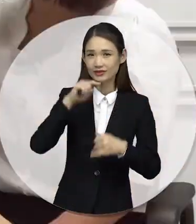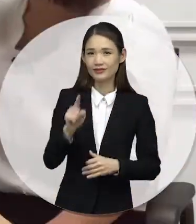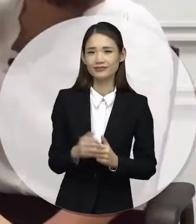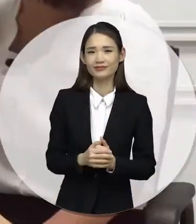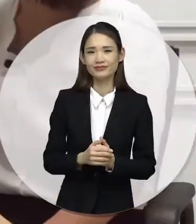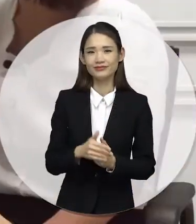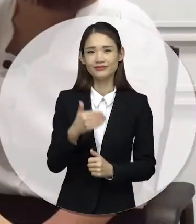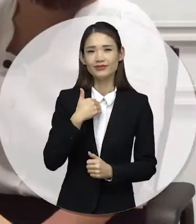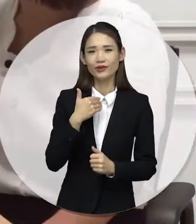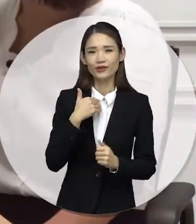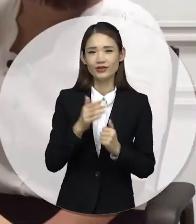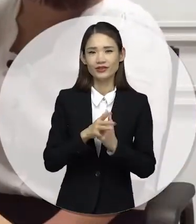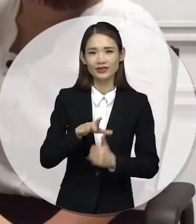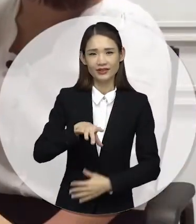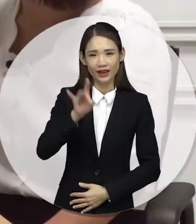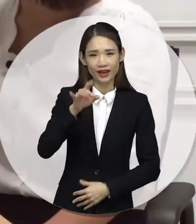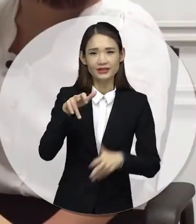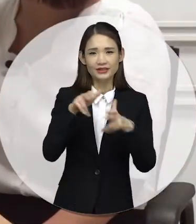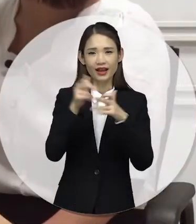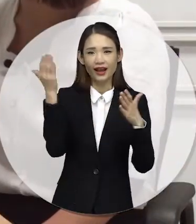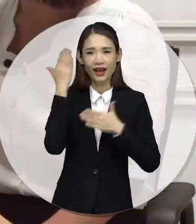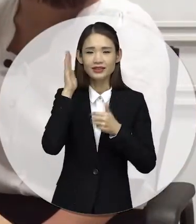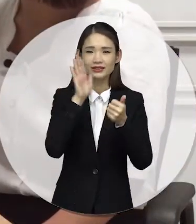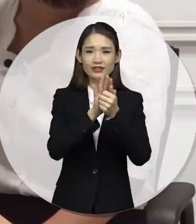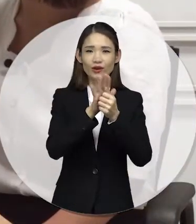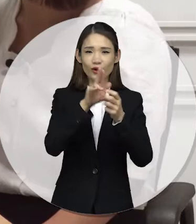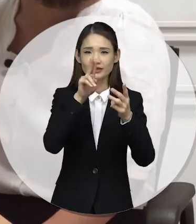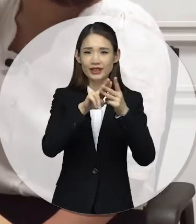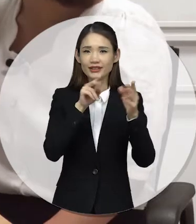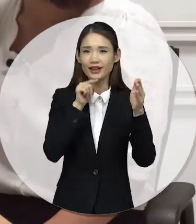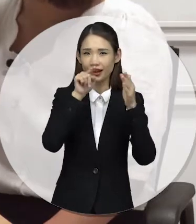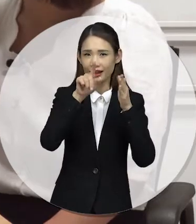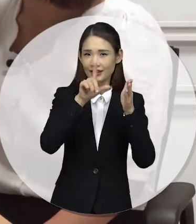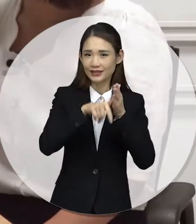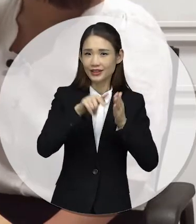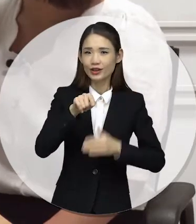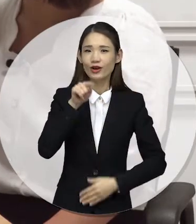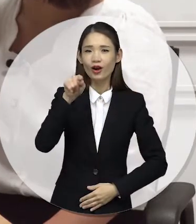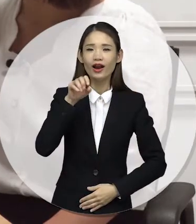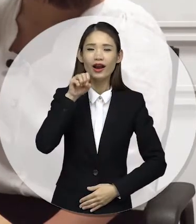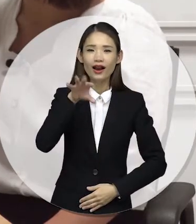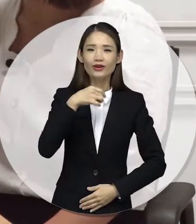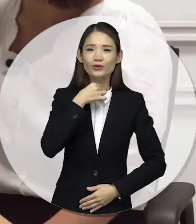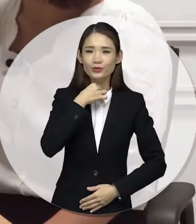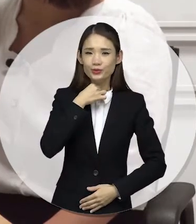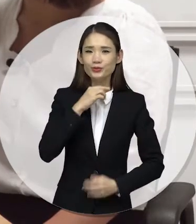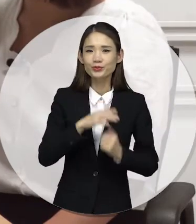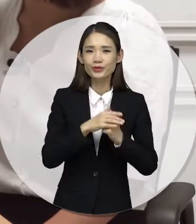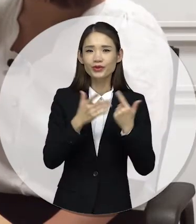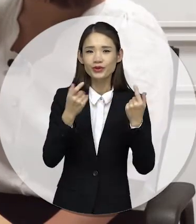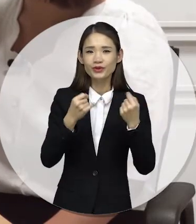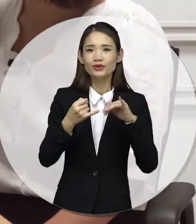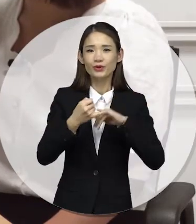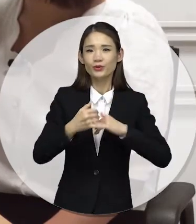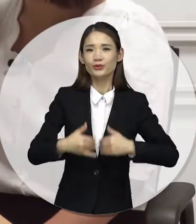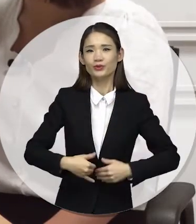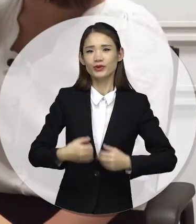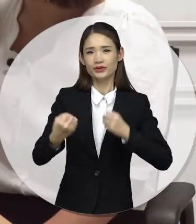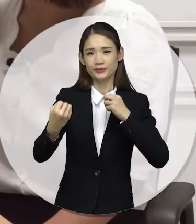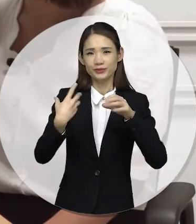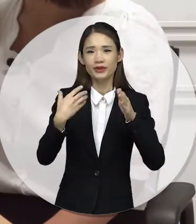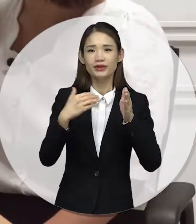김소희 : 저는 사실 처음에 딱 장애 학생지원센터에 갔을 때 저희가 “여기를 가고 싶어요.” 하면 “아! 이게 필요하겠군요.”라고 해서